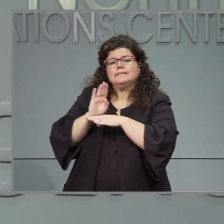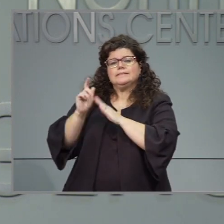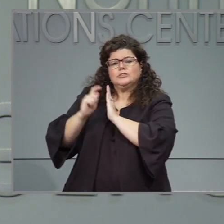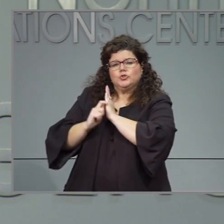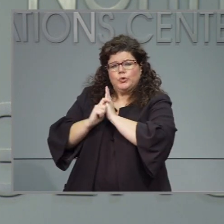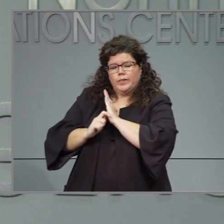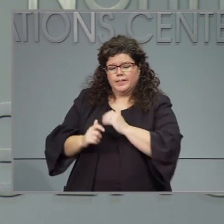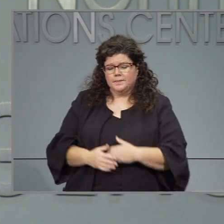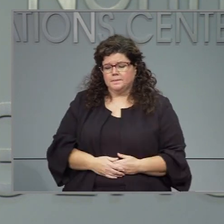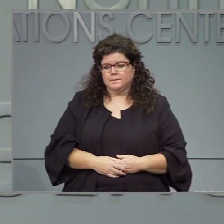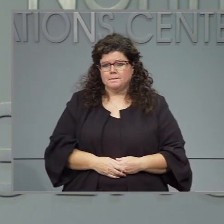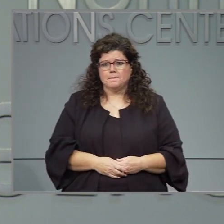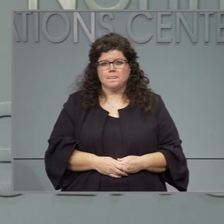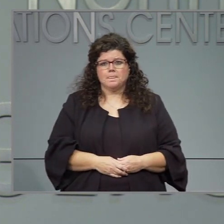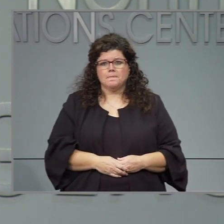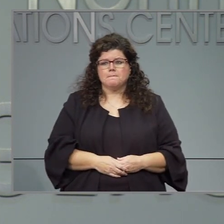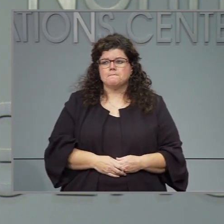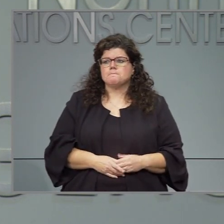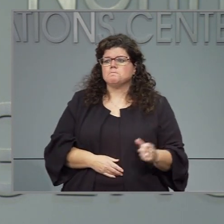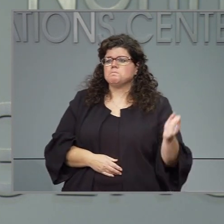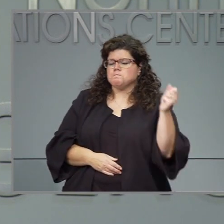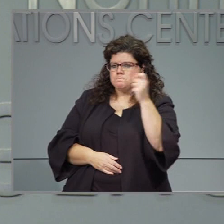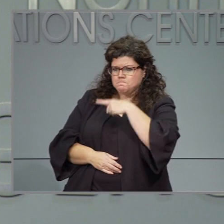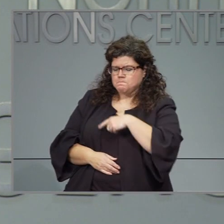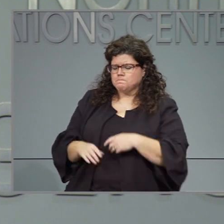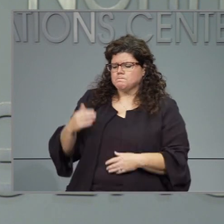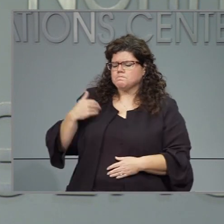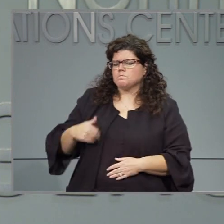Ya ante Amy Sharp es es una.